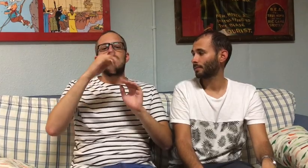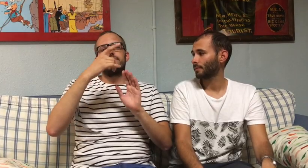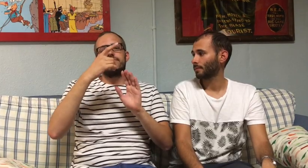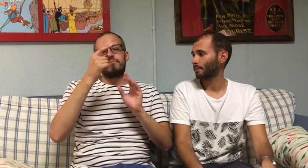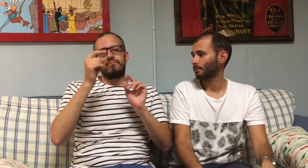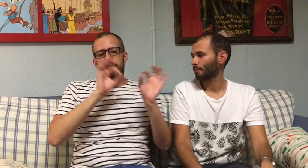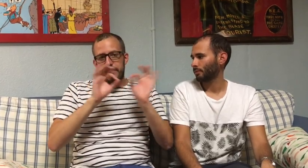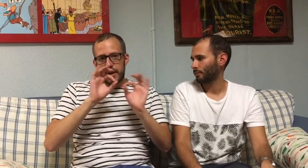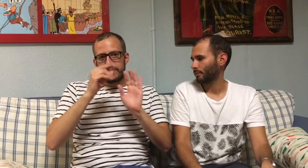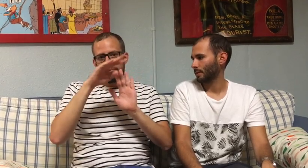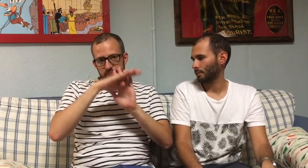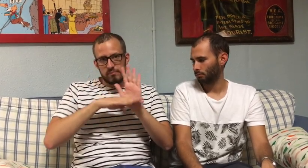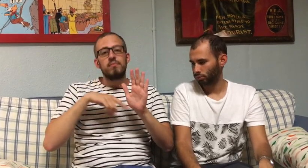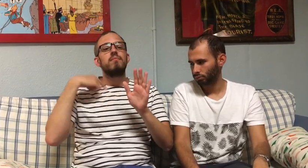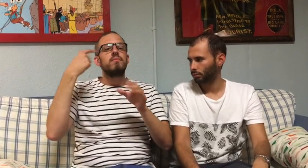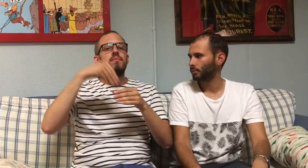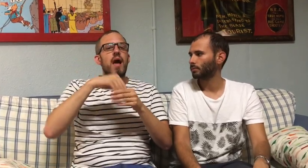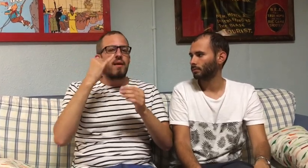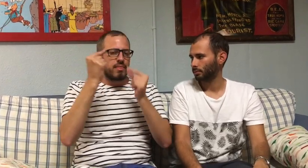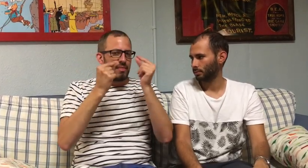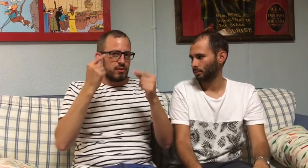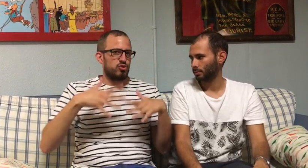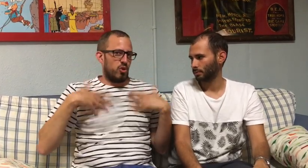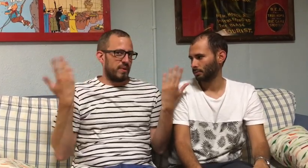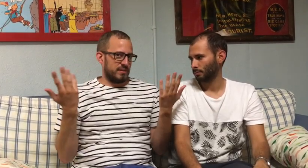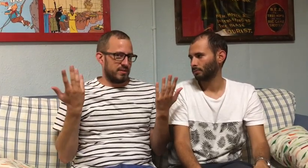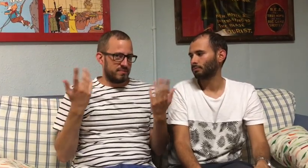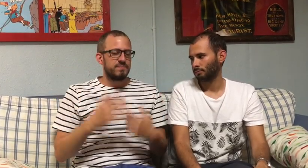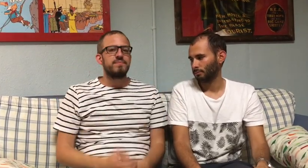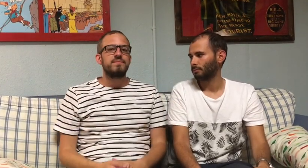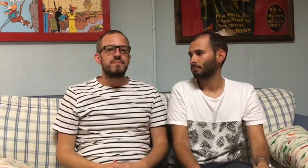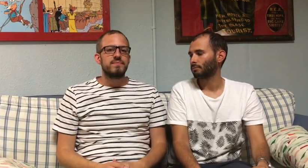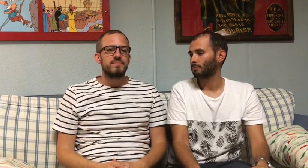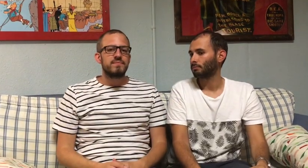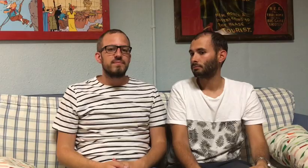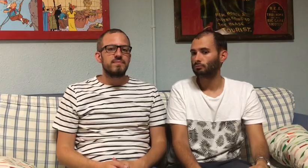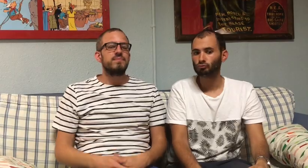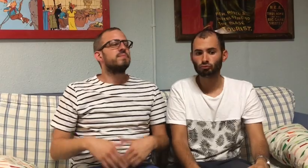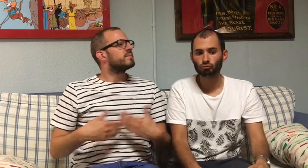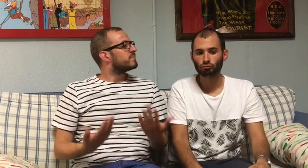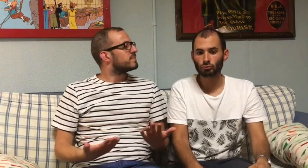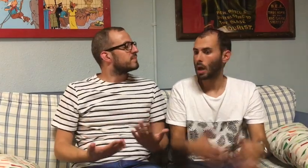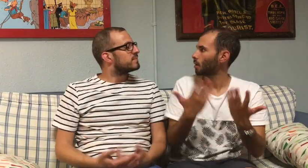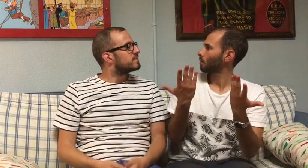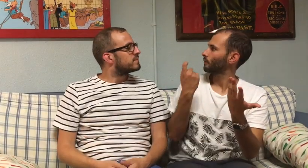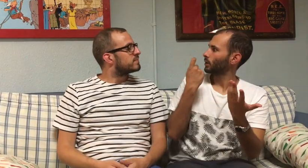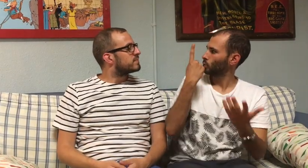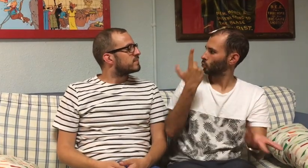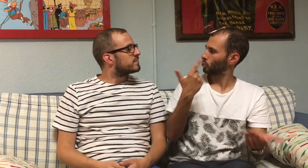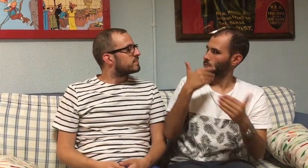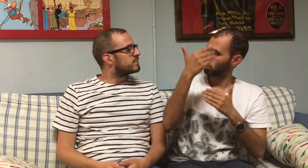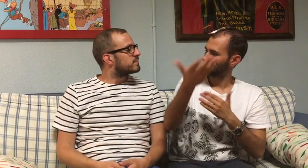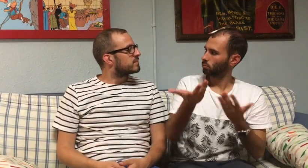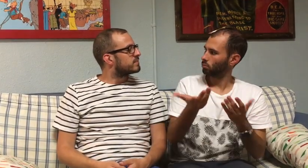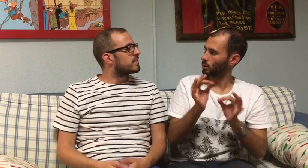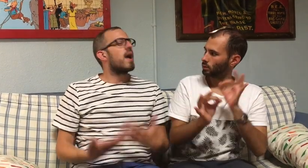Hemos cerrado el pre-programa, dentro del cual habrá sorpresas. ¿Qué más? ¡Se te ha olvidado una cosa! ¡La Asamblea de la CJS-CNSE!